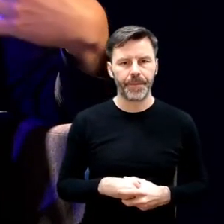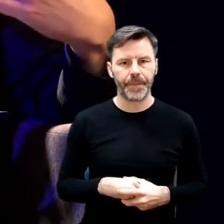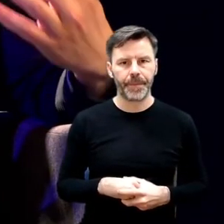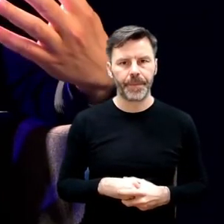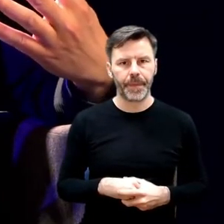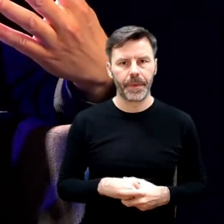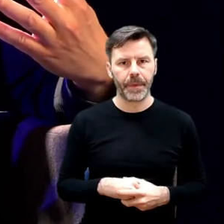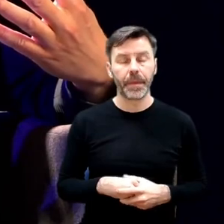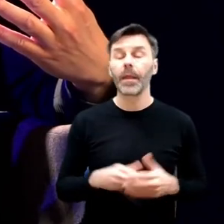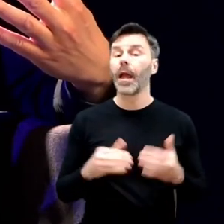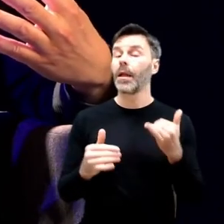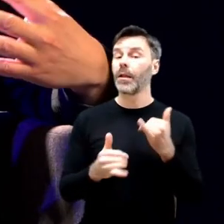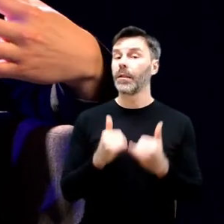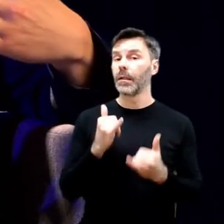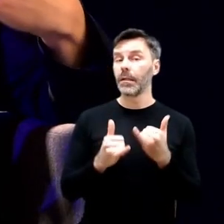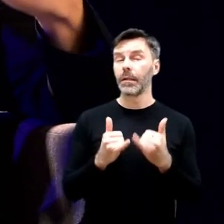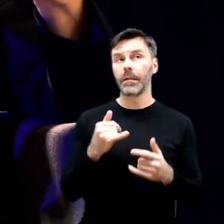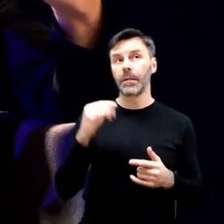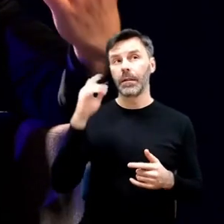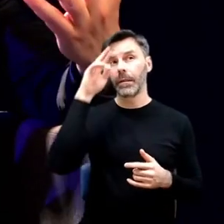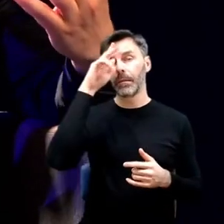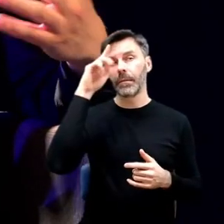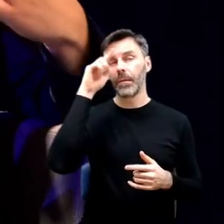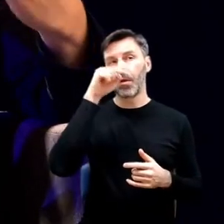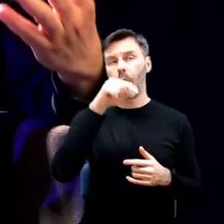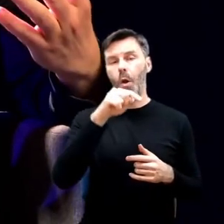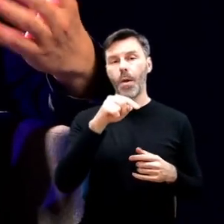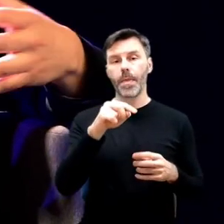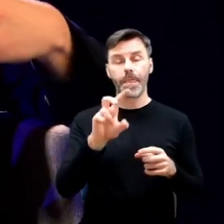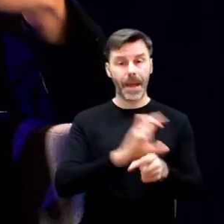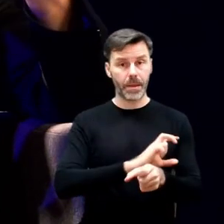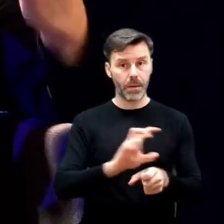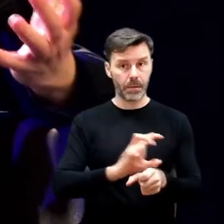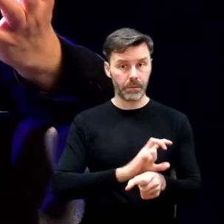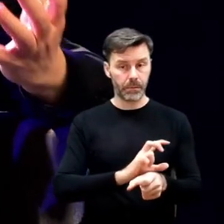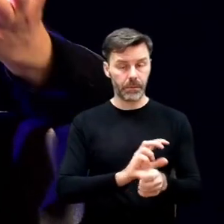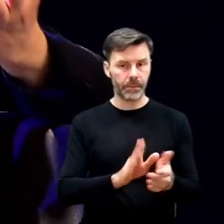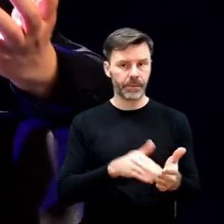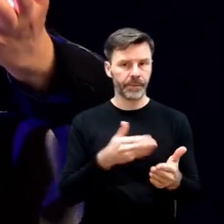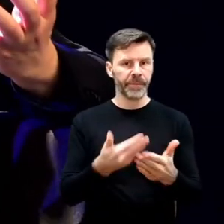bo kojarzyć się taka technologia może jednak, oczywiście nie są to kontenery, ale z zamkniętymi modułami,